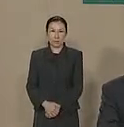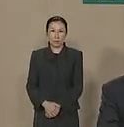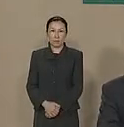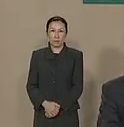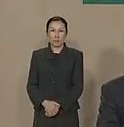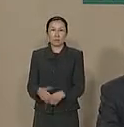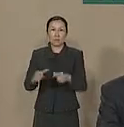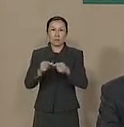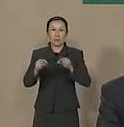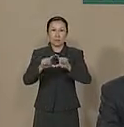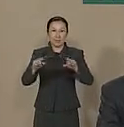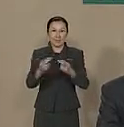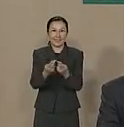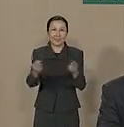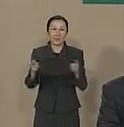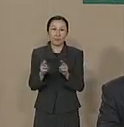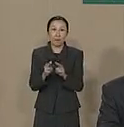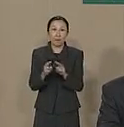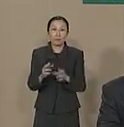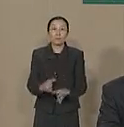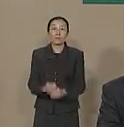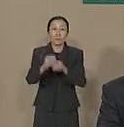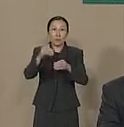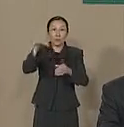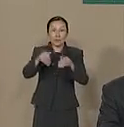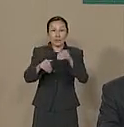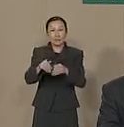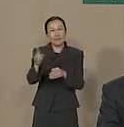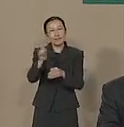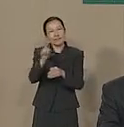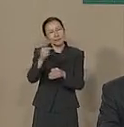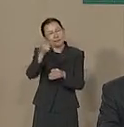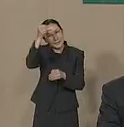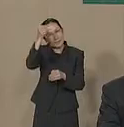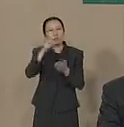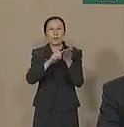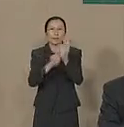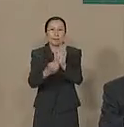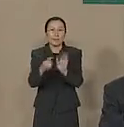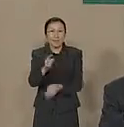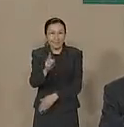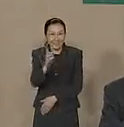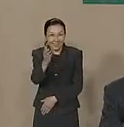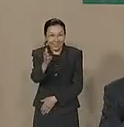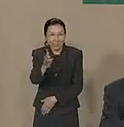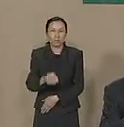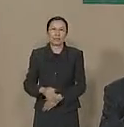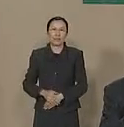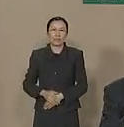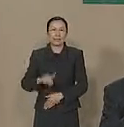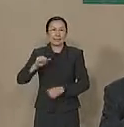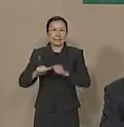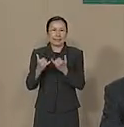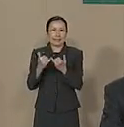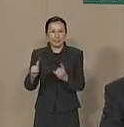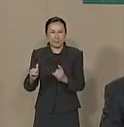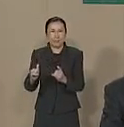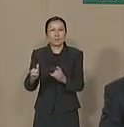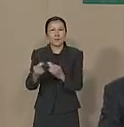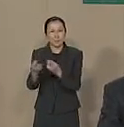共産党は この総選挙で 何を一番に 訴えているのでしょうか (志位) まず 自民公明の政権を 退場させよう